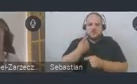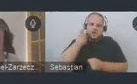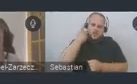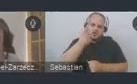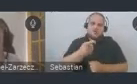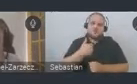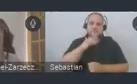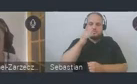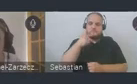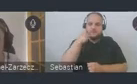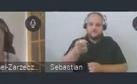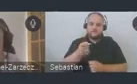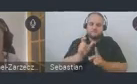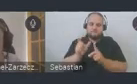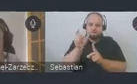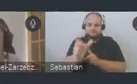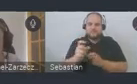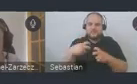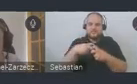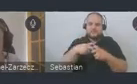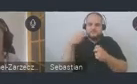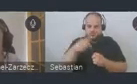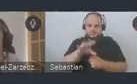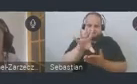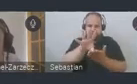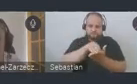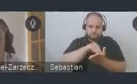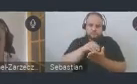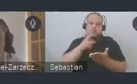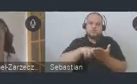Ja później wam dam link do tego raportu. Będzie można zobaczyć,